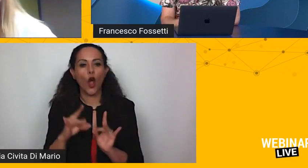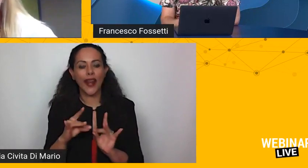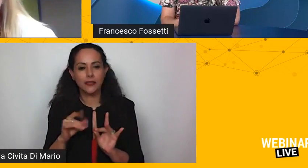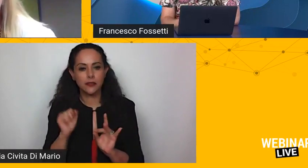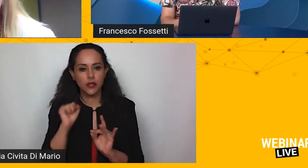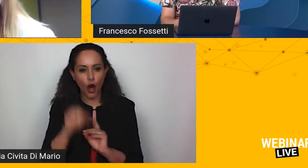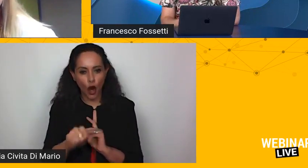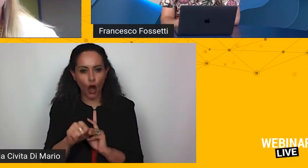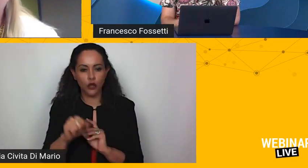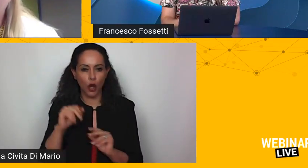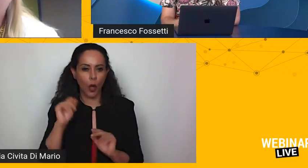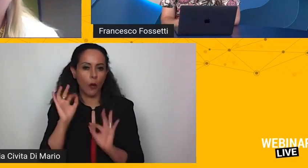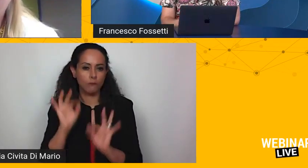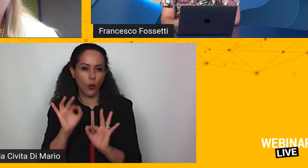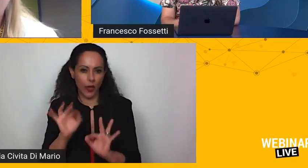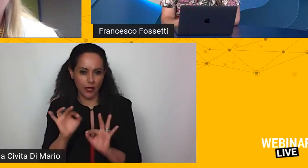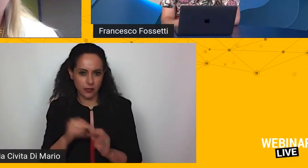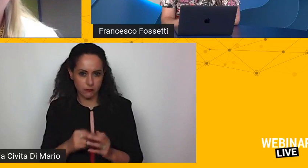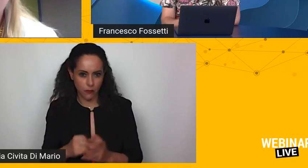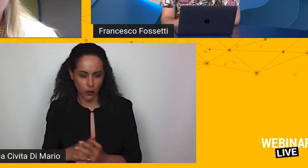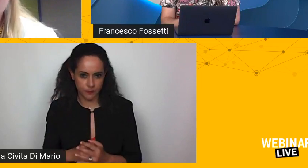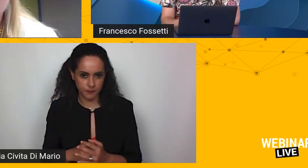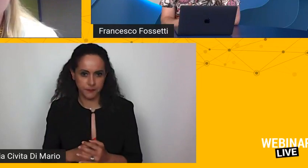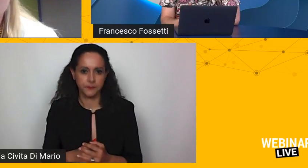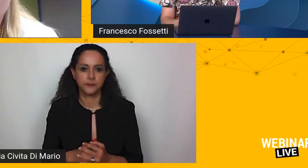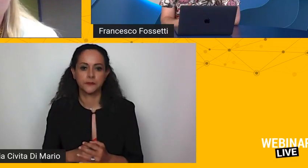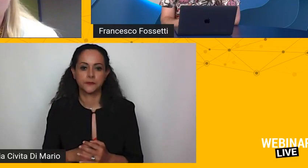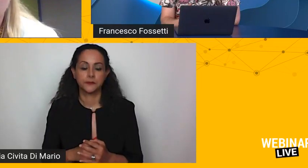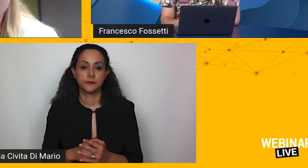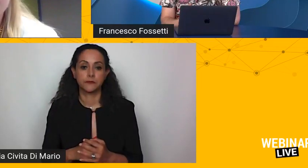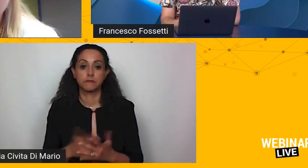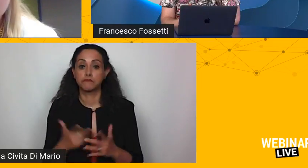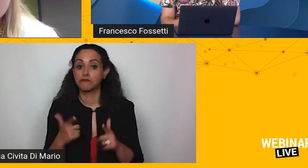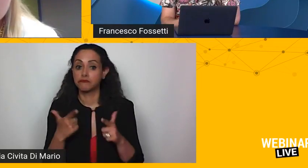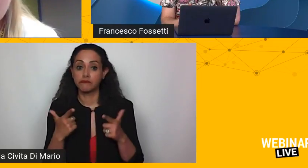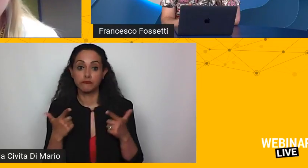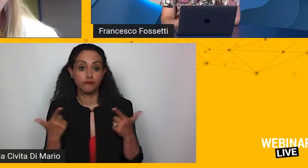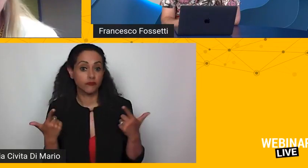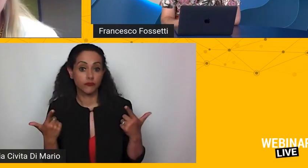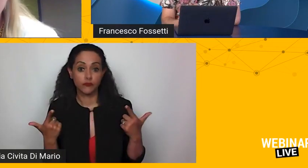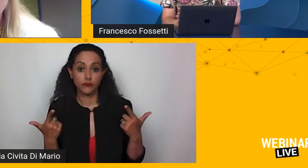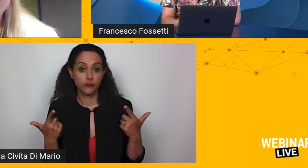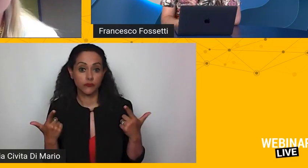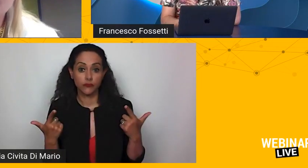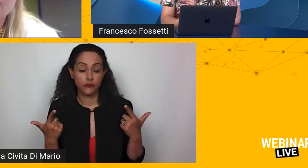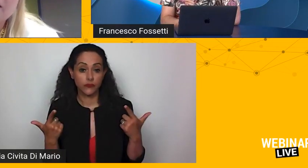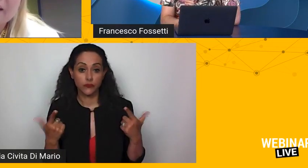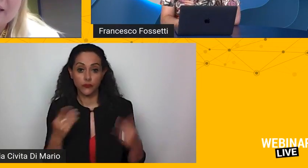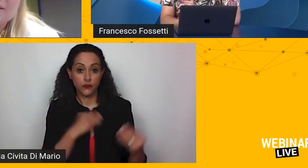aspetti molto diversi tra di loro. Ehm